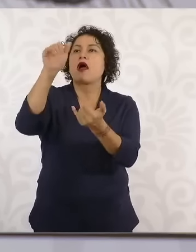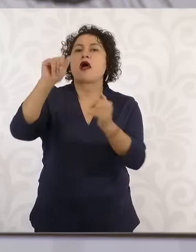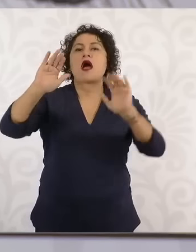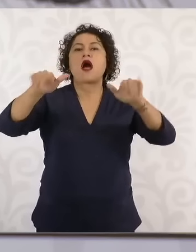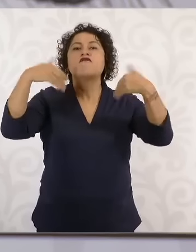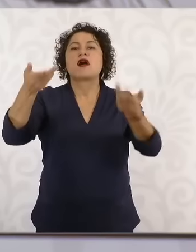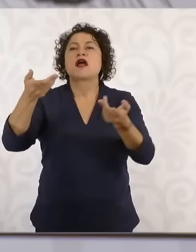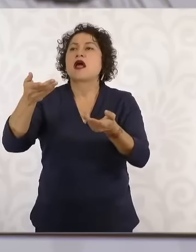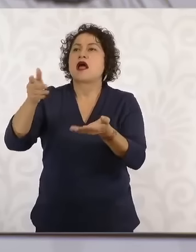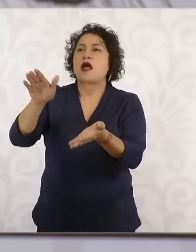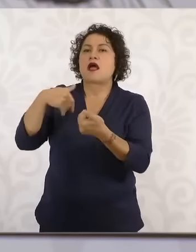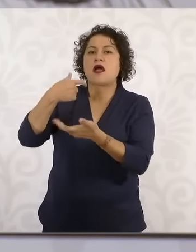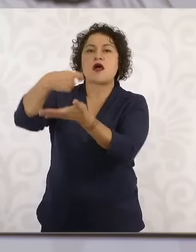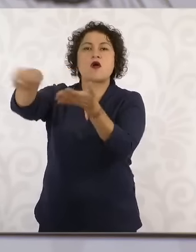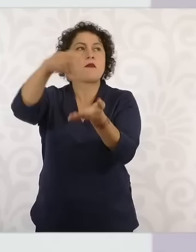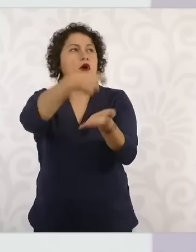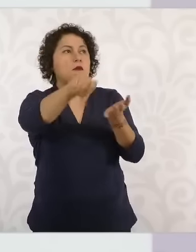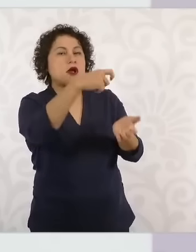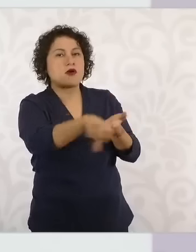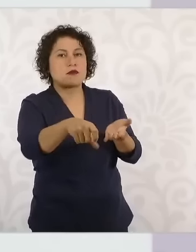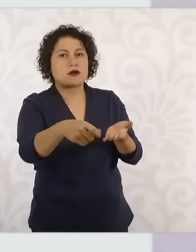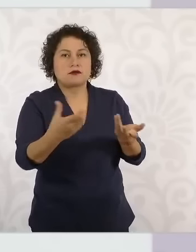¿No será una obra estratégica? Claro que sí.